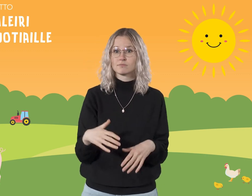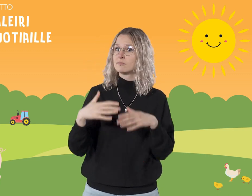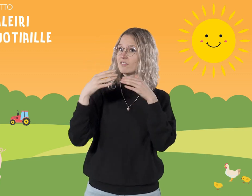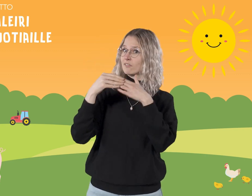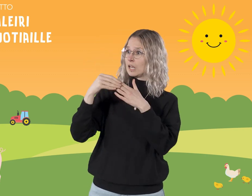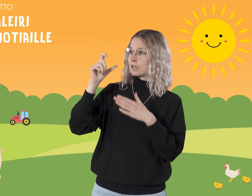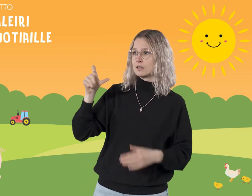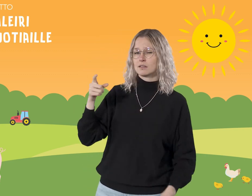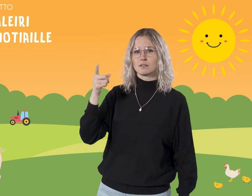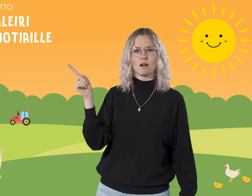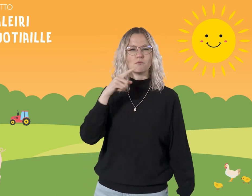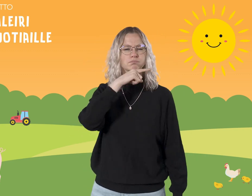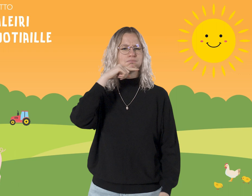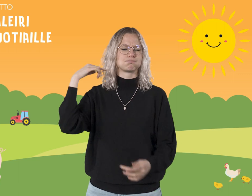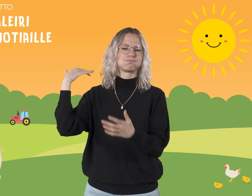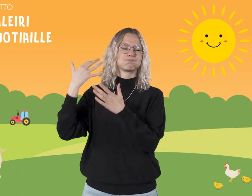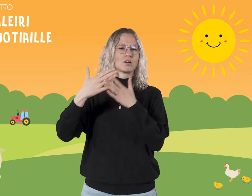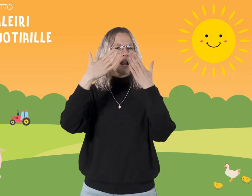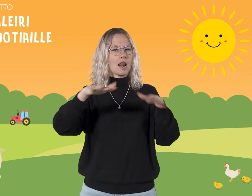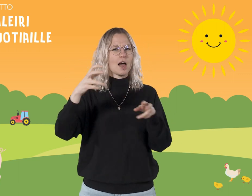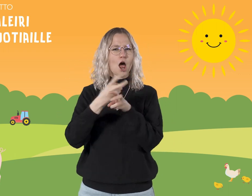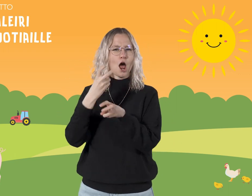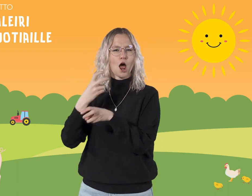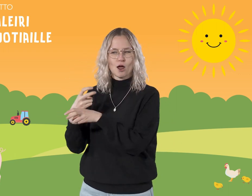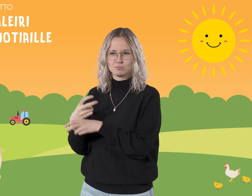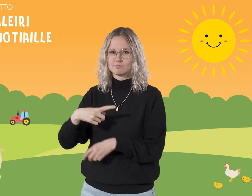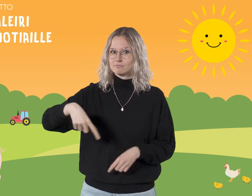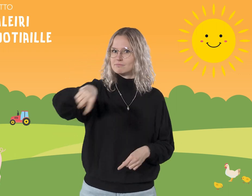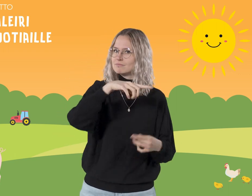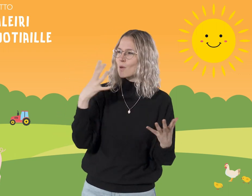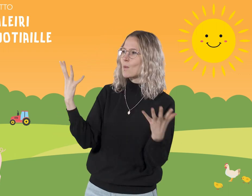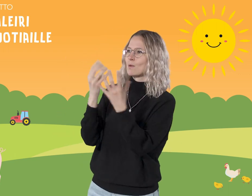Vetäjät ovat kokeneita leirikonkareita, ja heidän seurassaan -